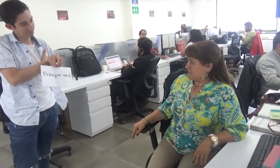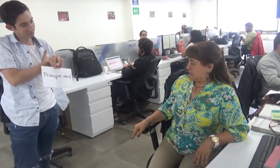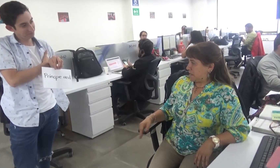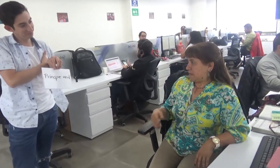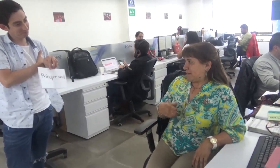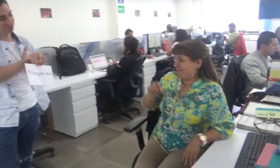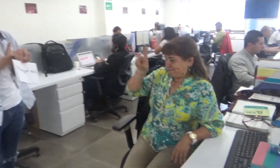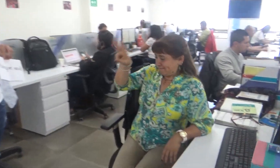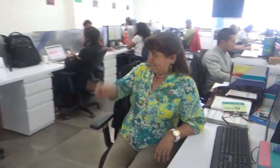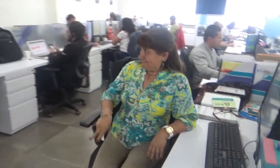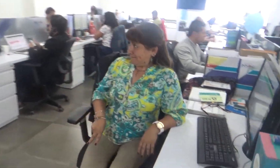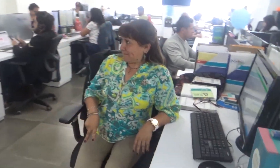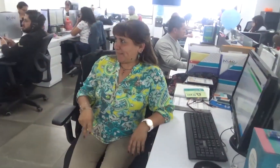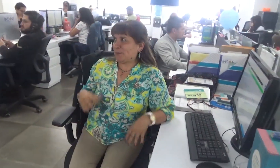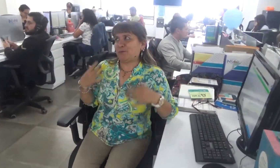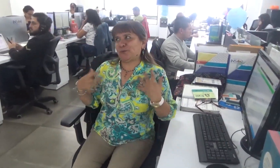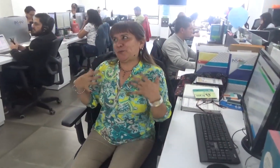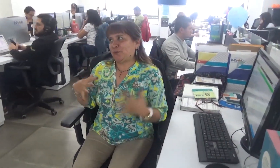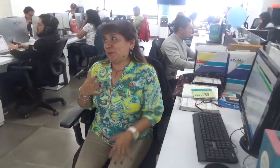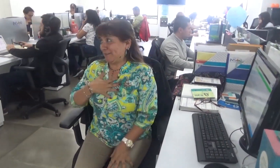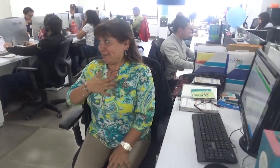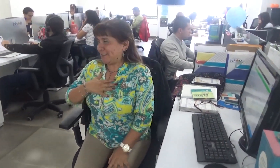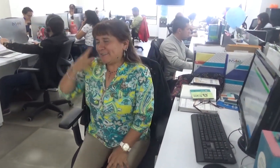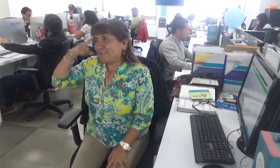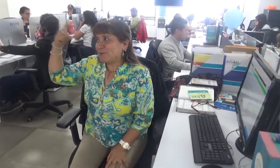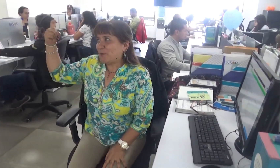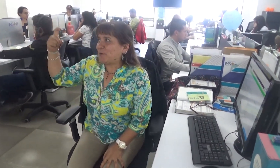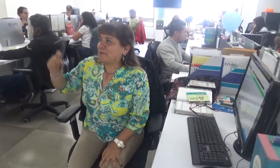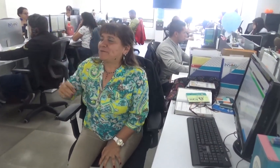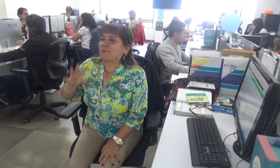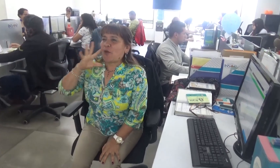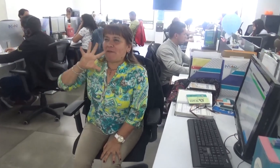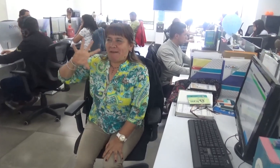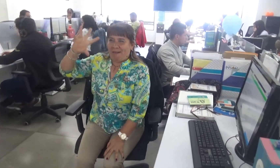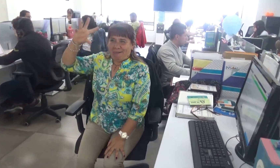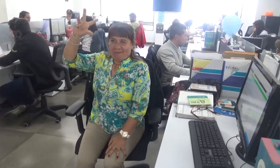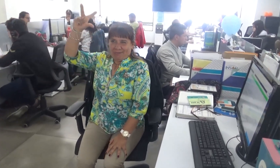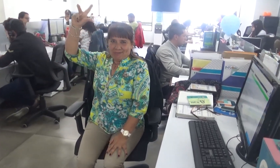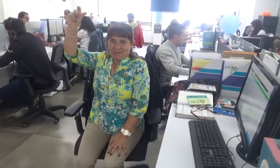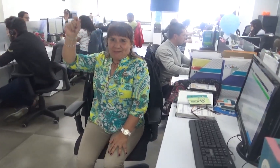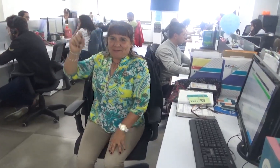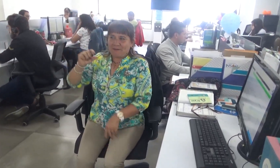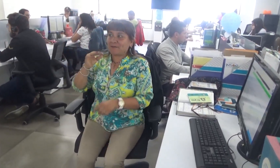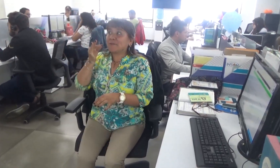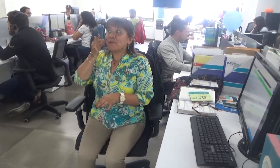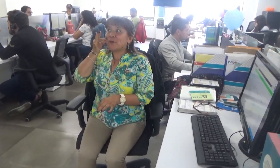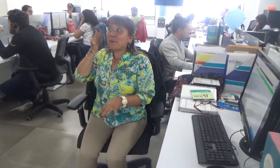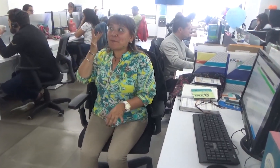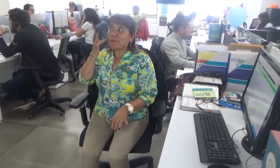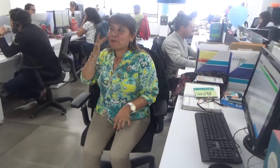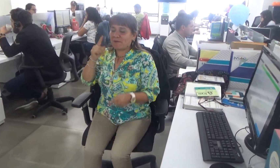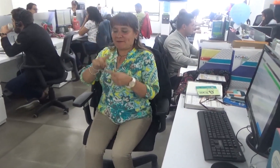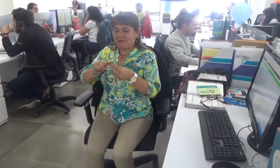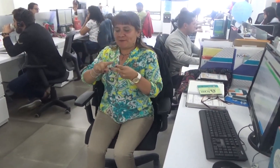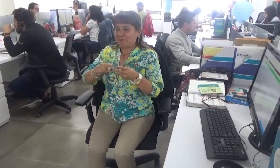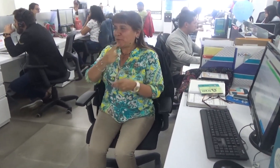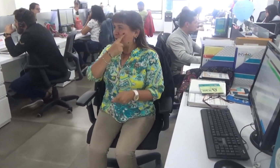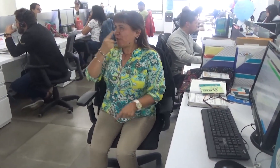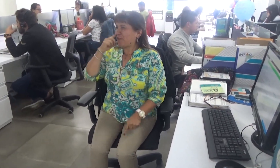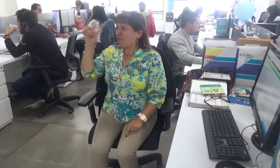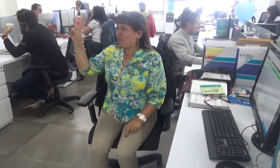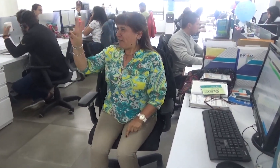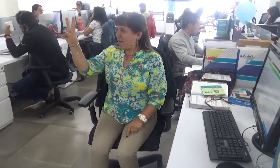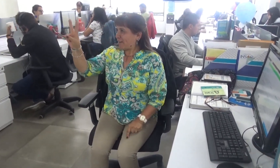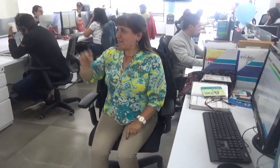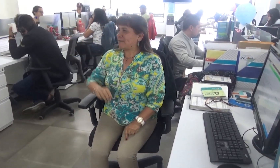Al ver esto, sueño con mi príncipe azul y es un hombre alto, de tez morena, de ojos verdes, cejas gruesas,